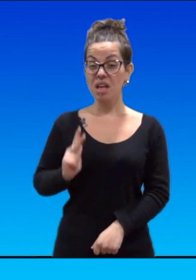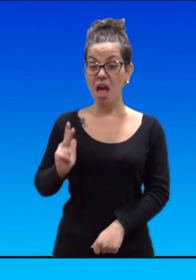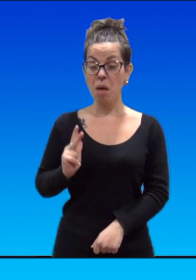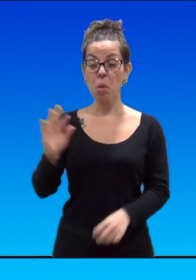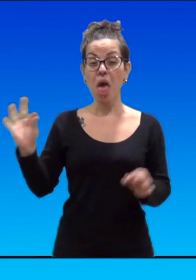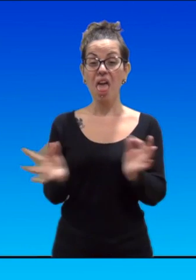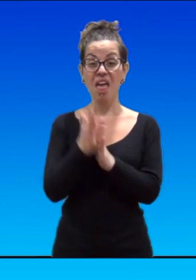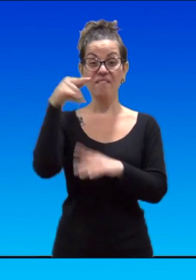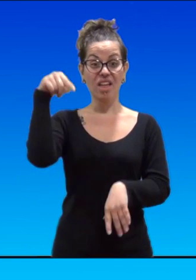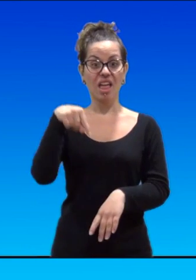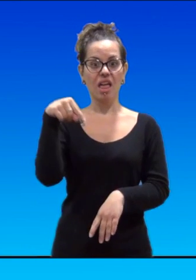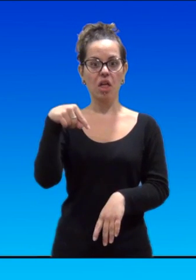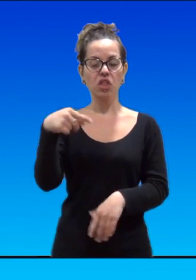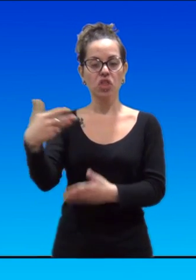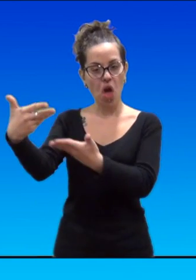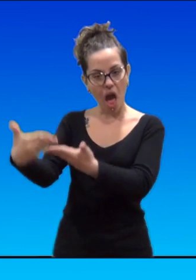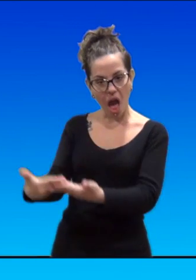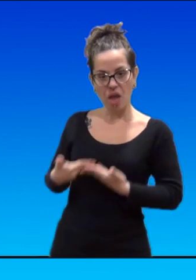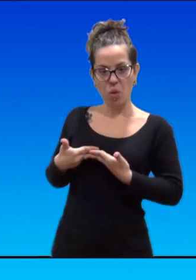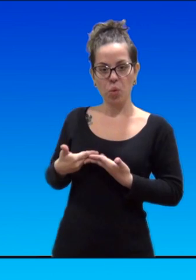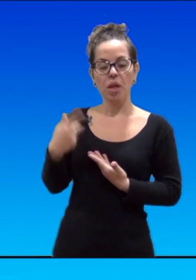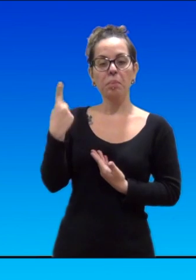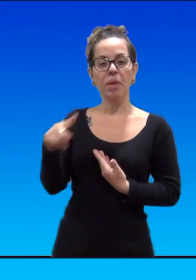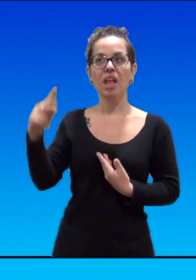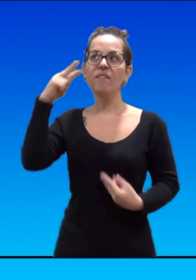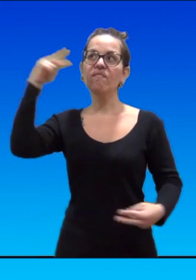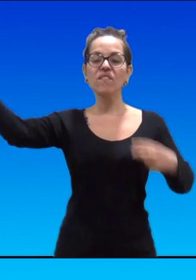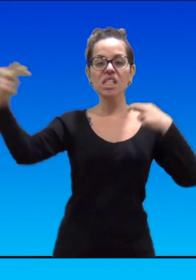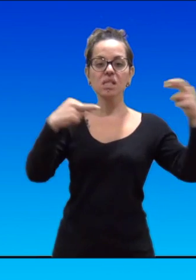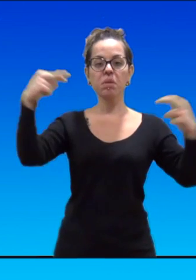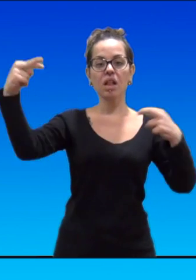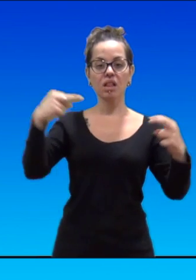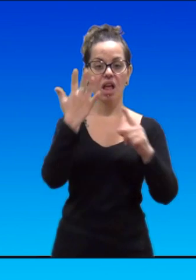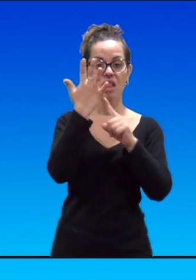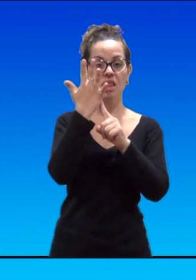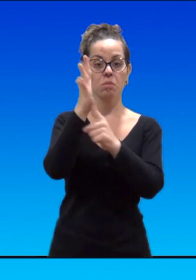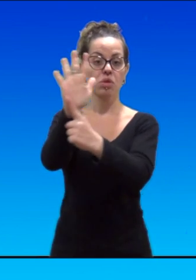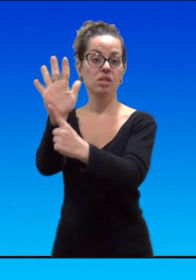Ci auguriamo che questo evento contribuisca a puntare i riflettori